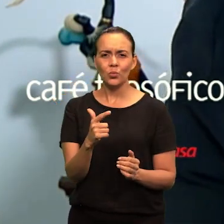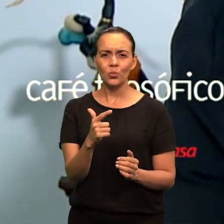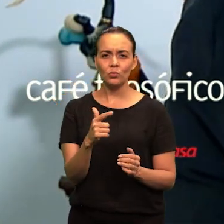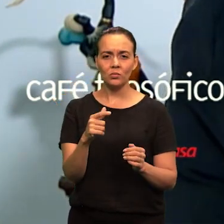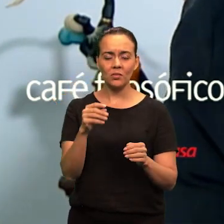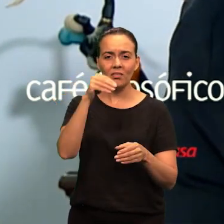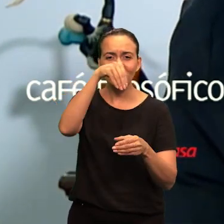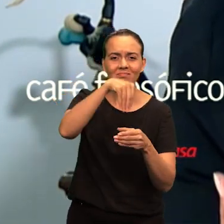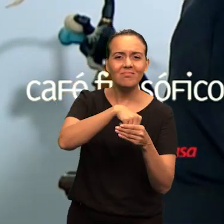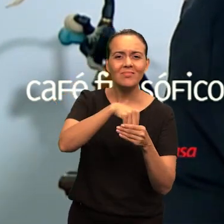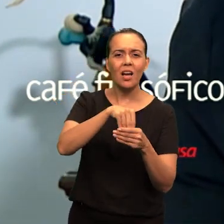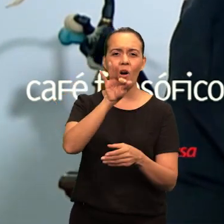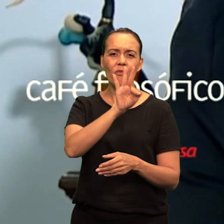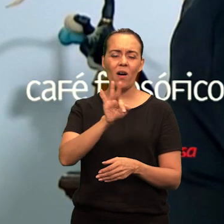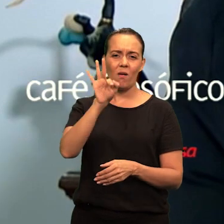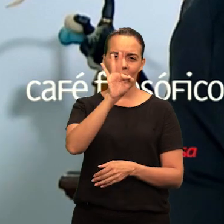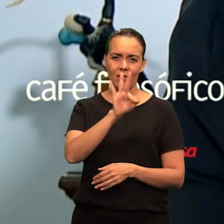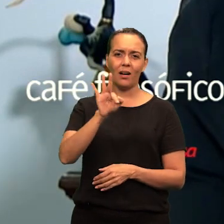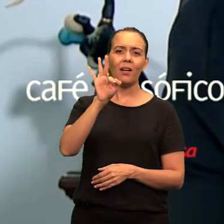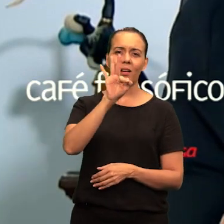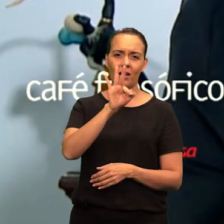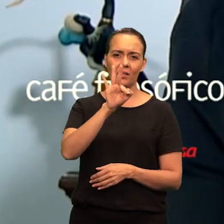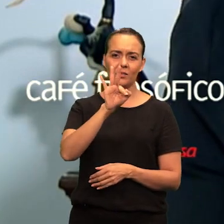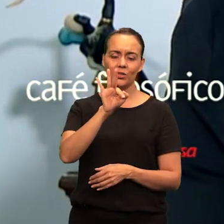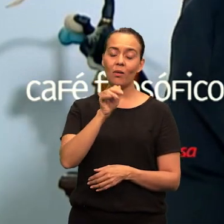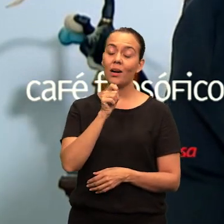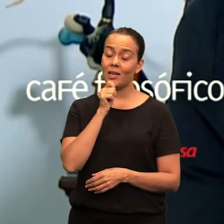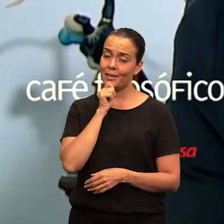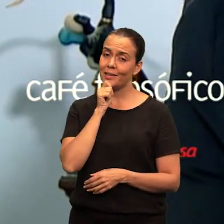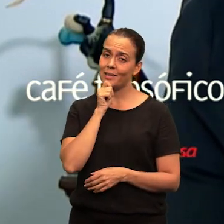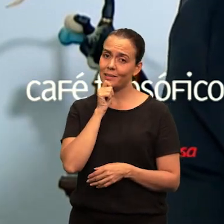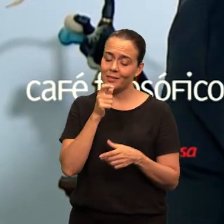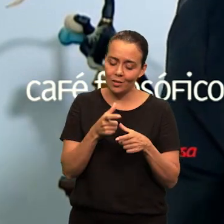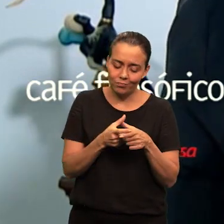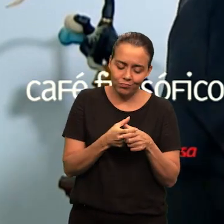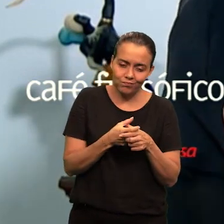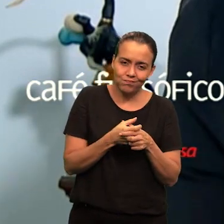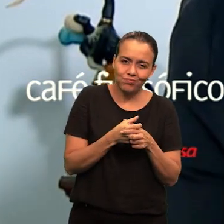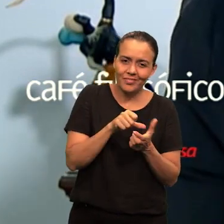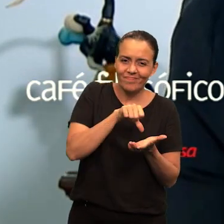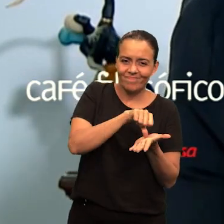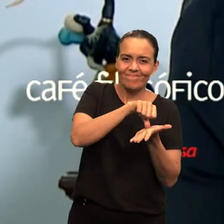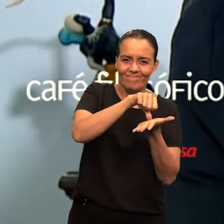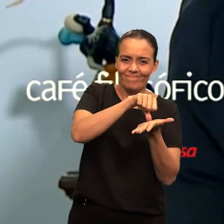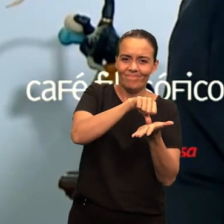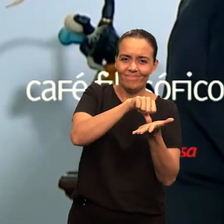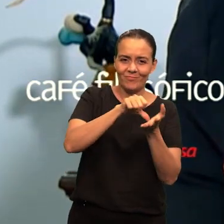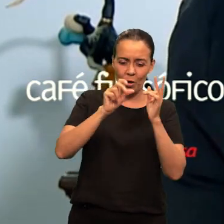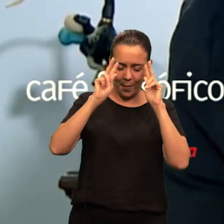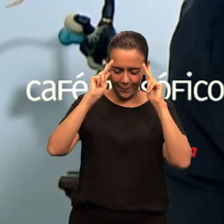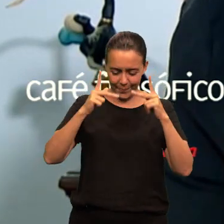na academia, que ainda é uma academia eurocêntrica, pautada no falogocentrísmo,